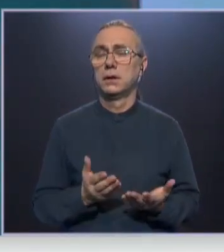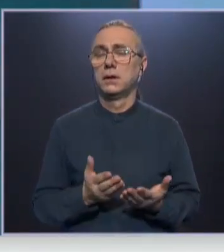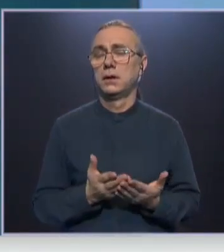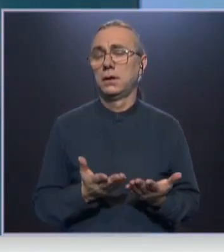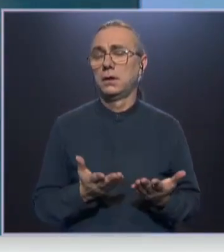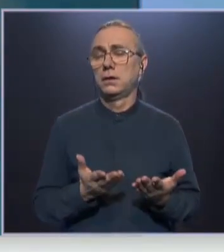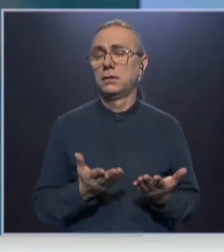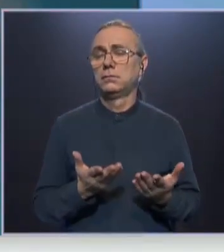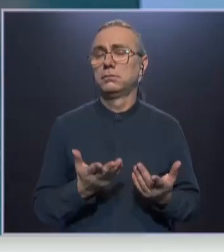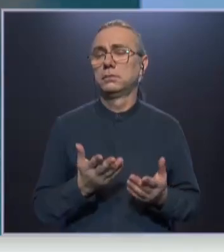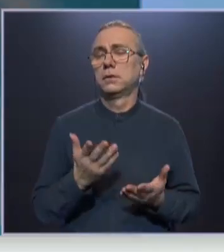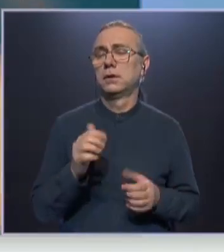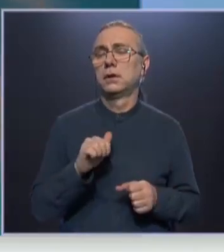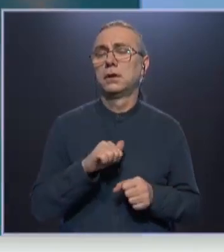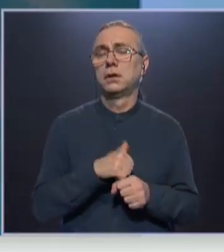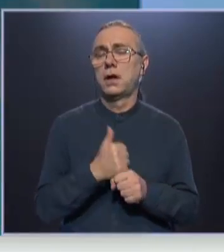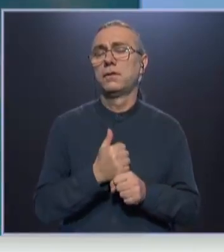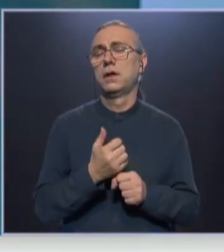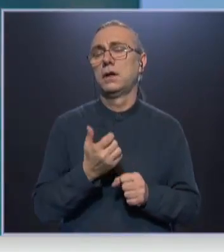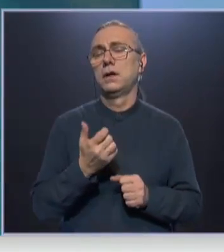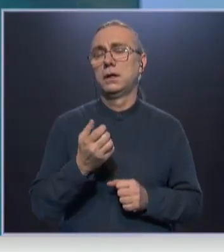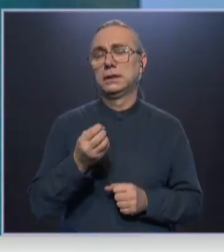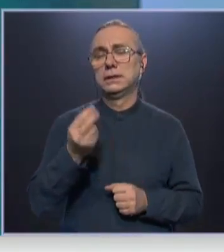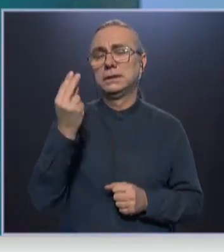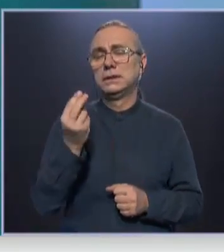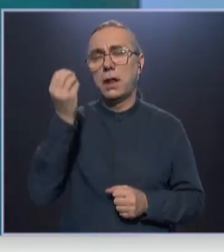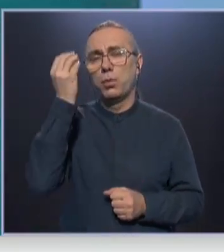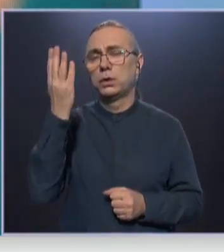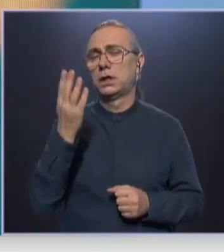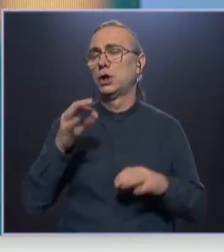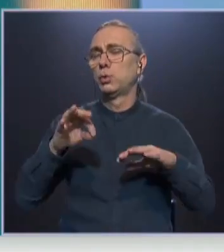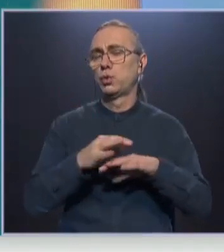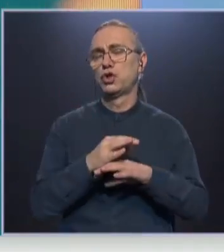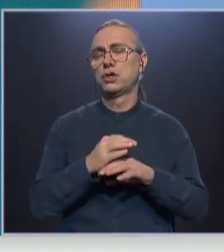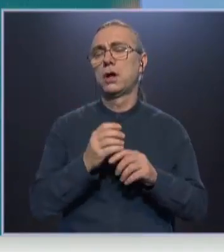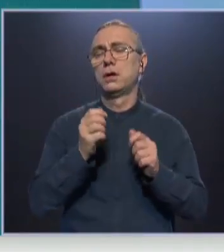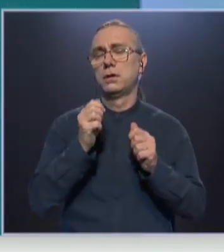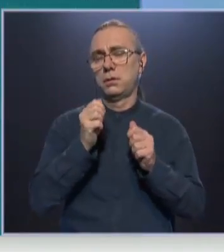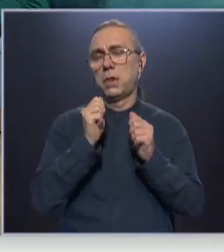истинная супружество благословенное ну а там и рождение диета